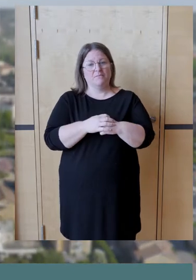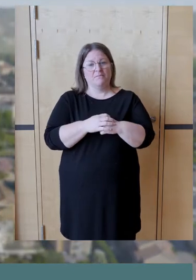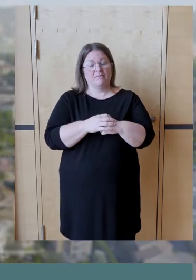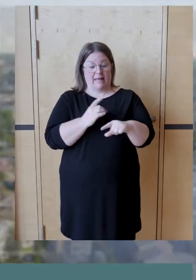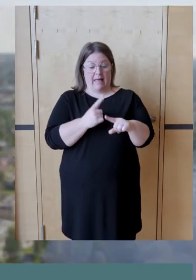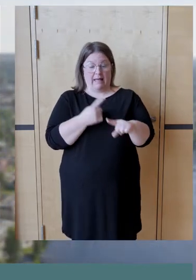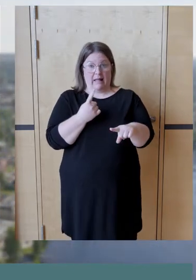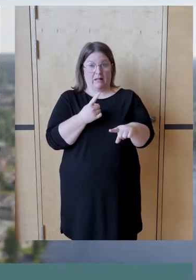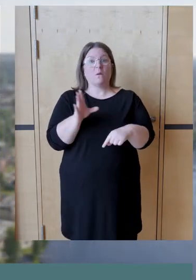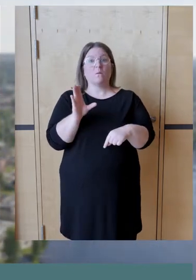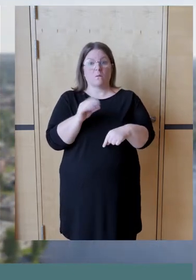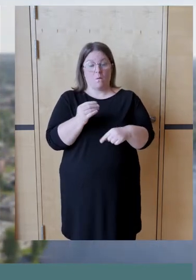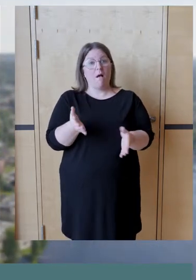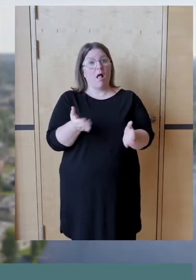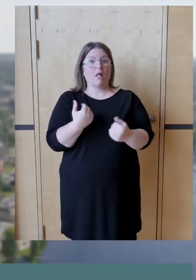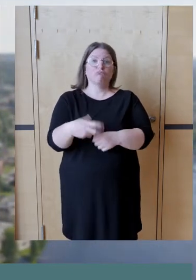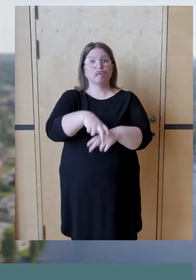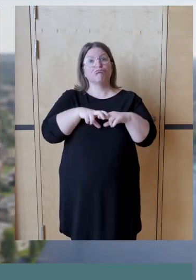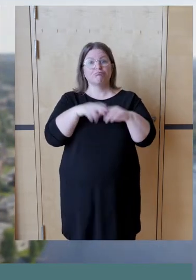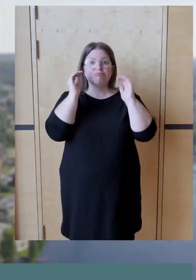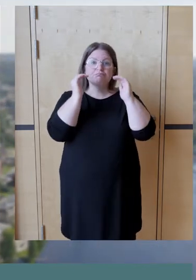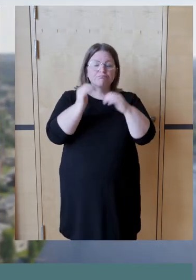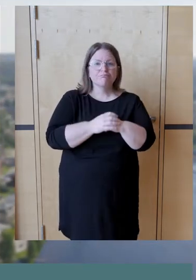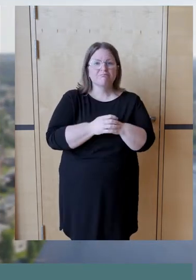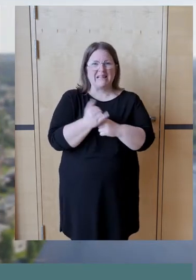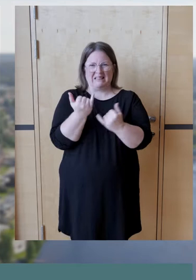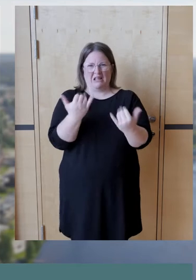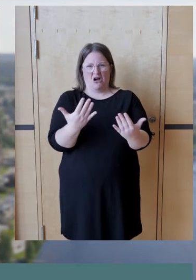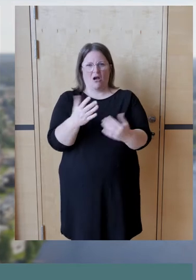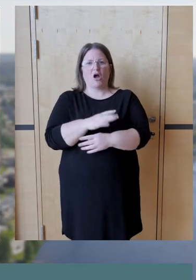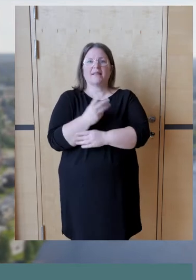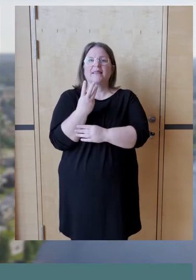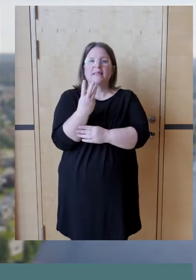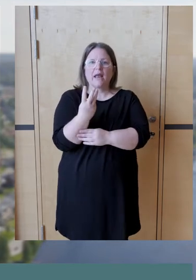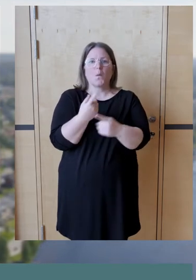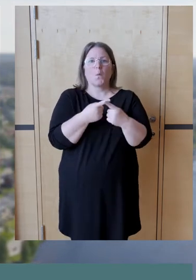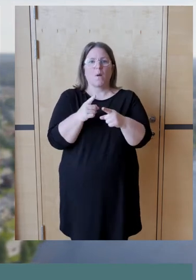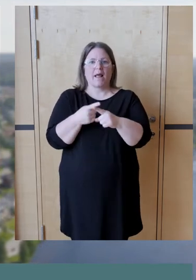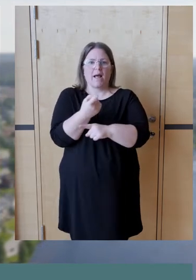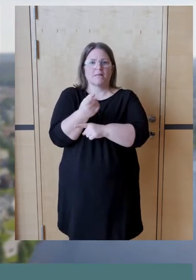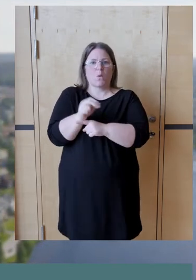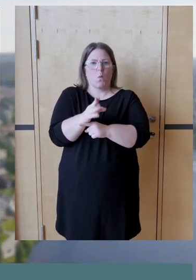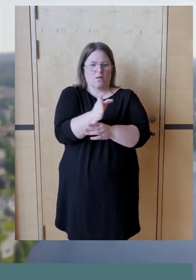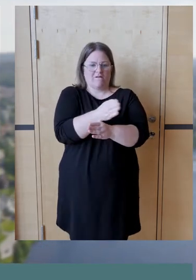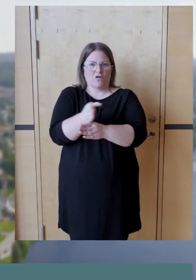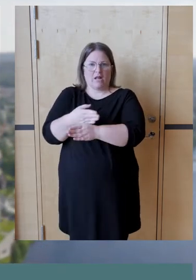Andra transportmedel Idag har vi tre zonindelning Marie Stadstrafiken skelleftedalen